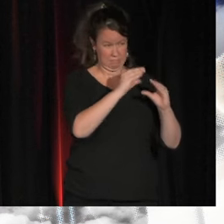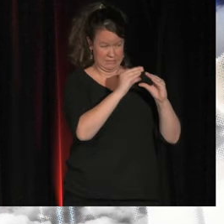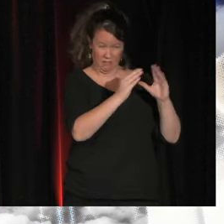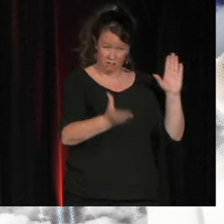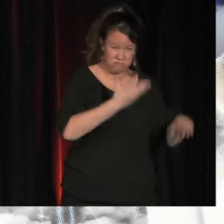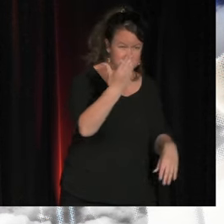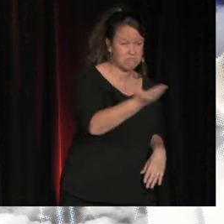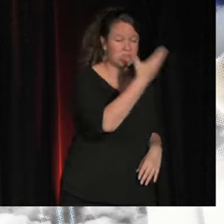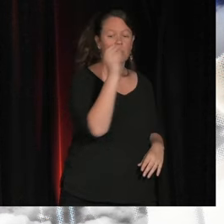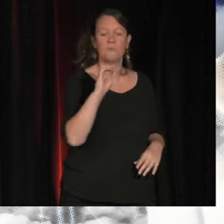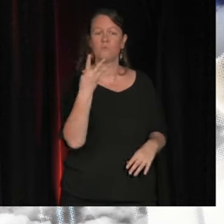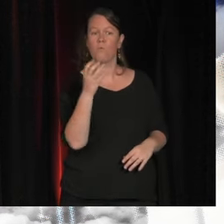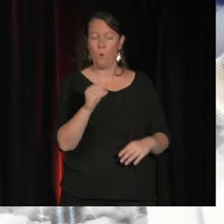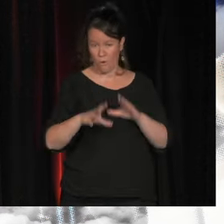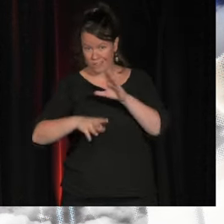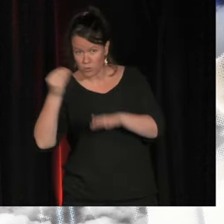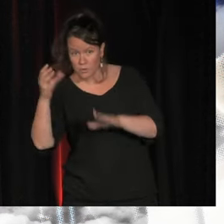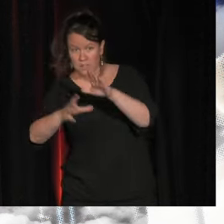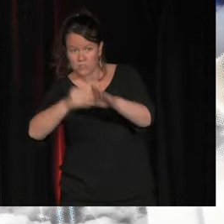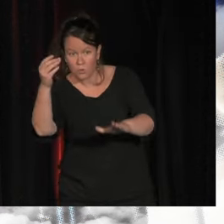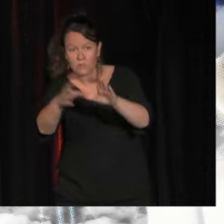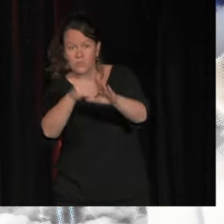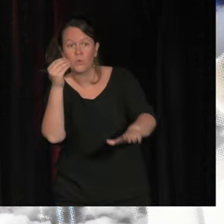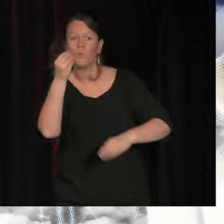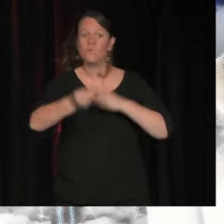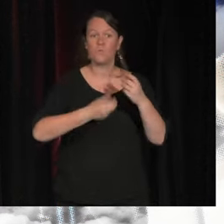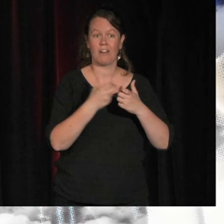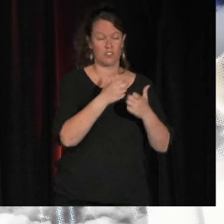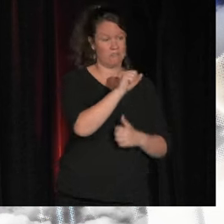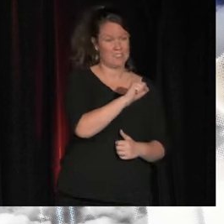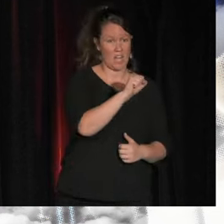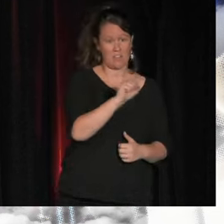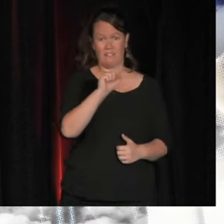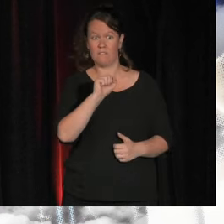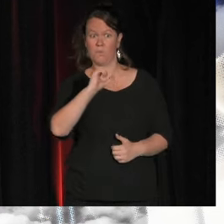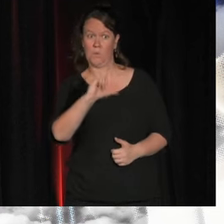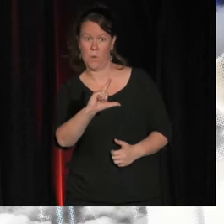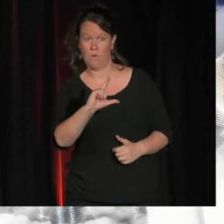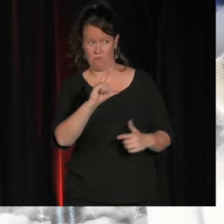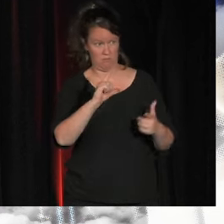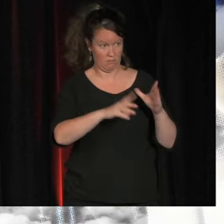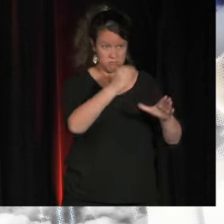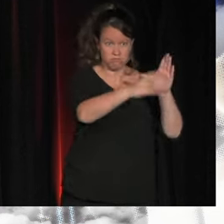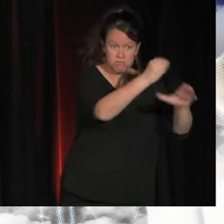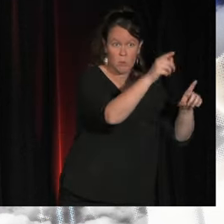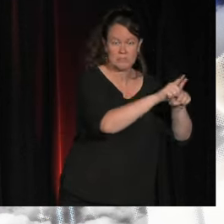Ils ont sorti entre temps également StarCraft 2, pour Maxime, juste pour lui. Juste Et ça fonctionne plutôt bien.